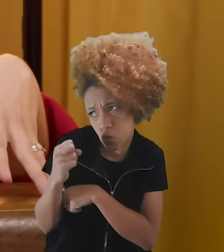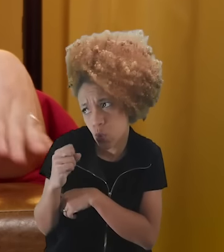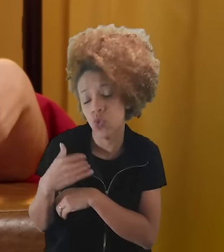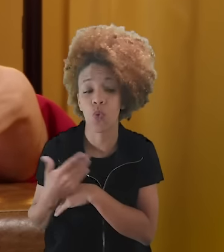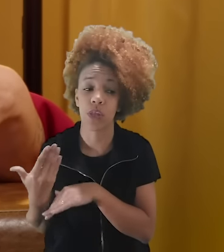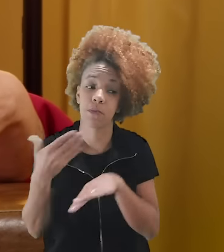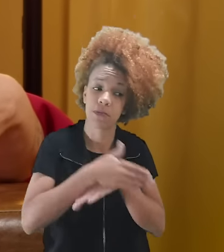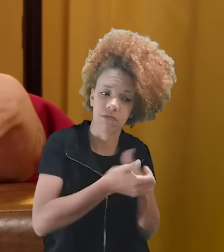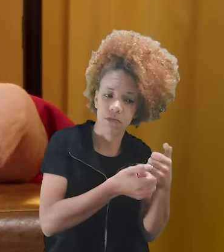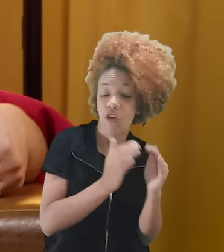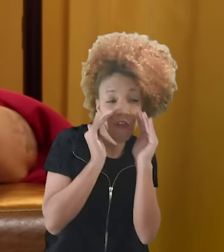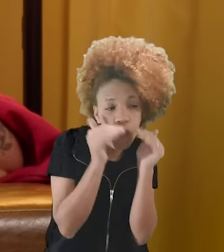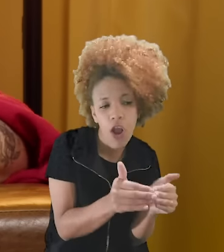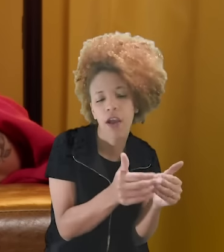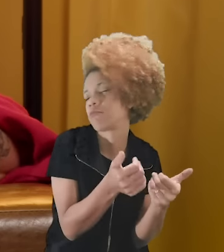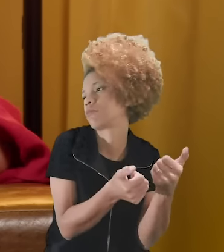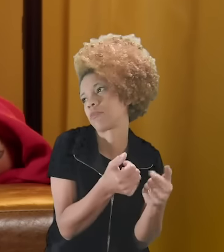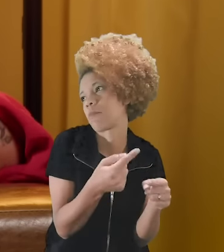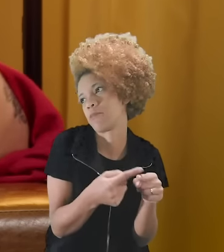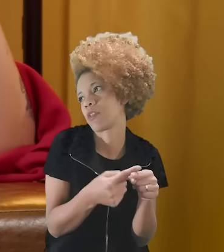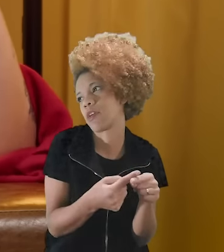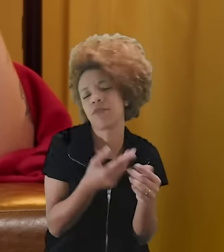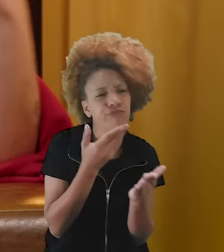foi quando eu entrei pros games e daí eu tive que focar totalmente nos games porque é muito